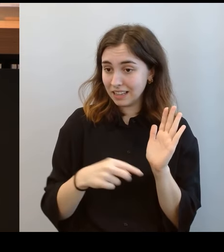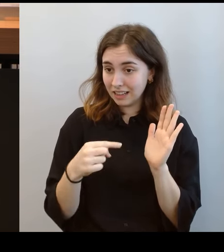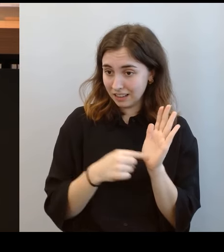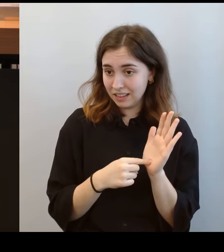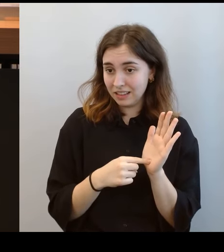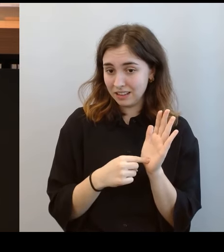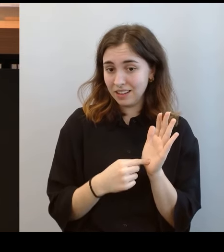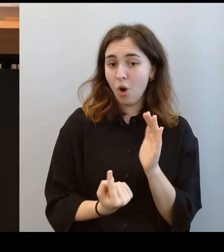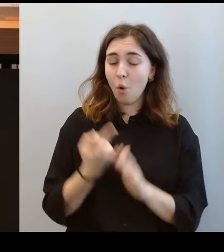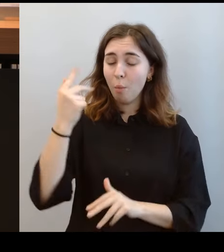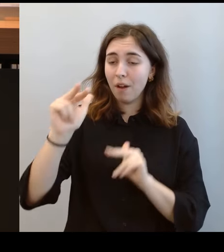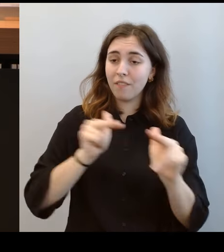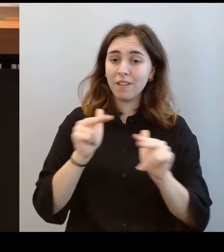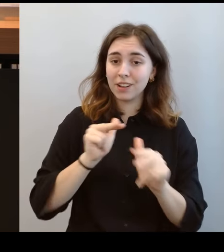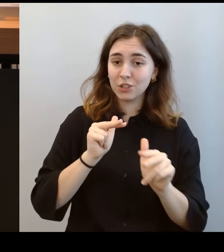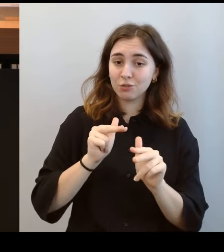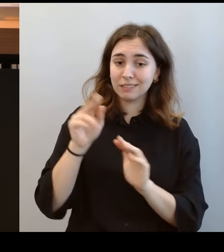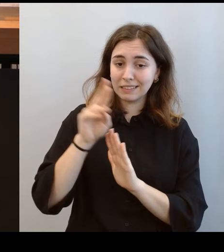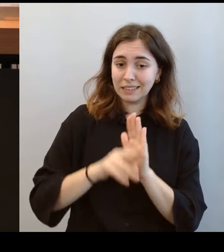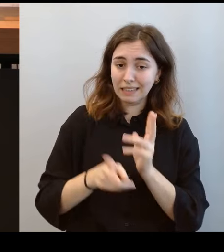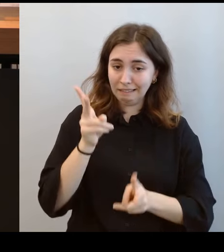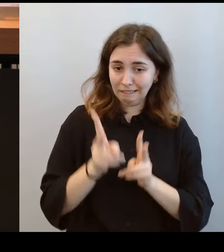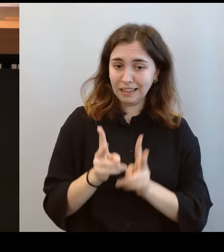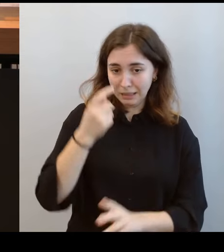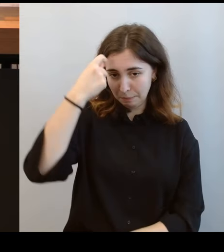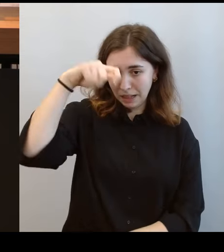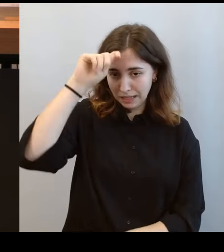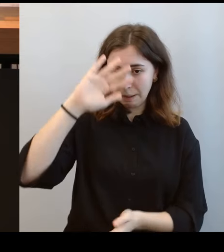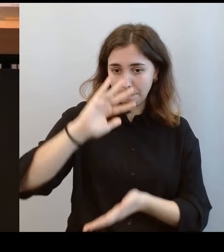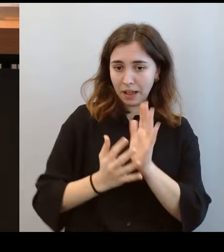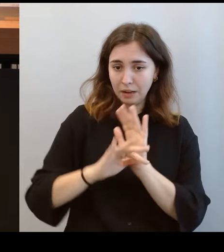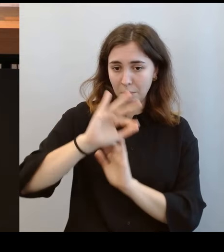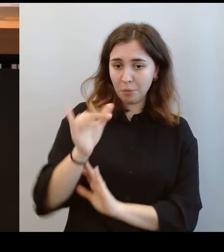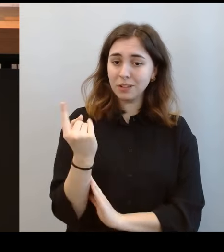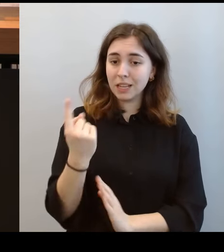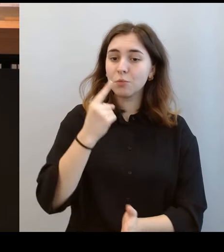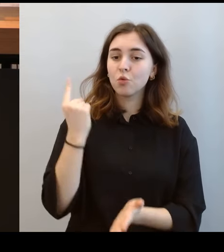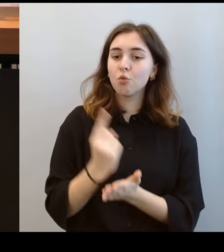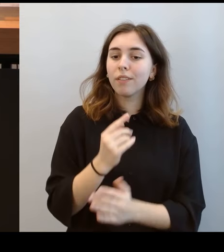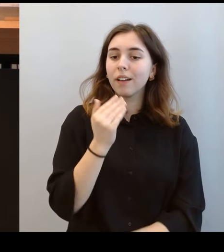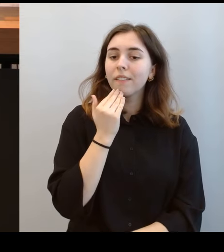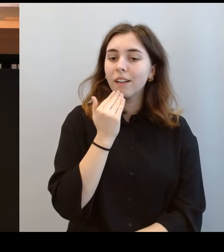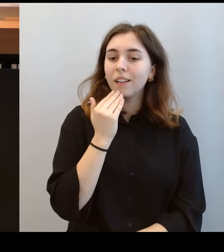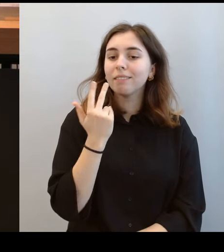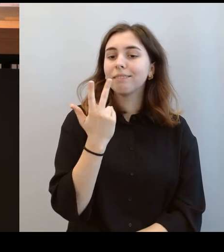Brandenburg hat das Urteil am 30.08.2022 wie folgt beschlossen.